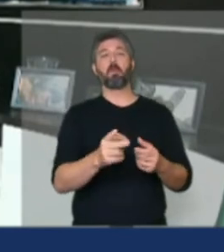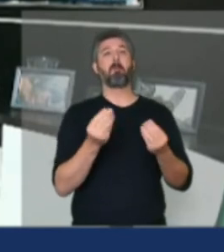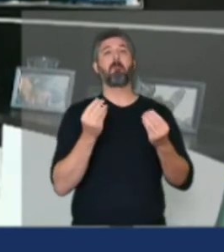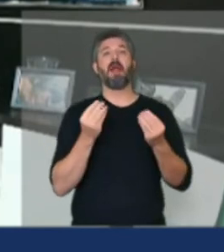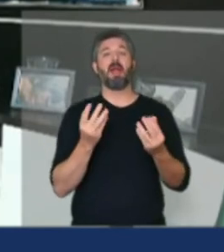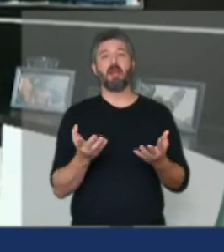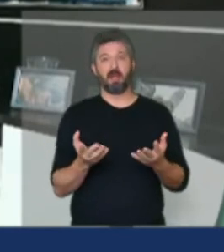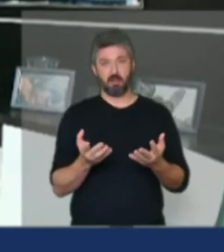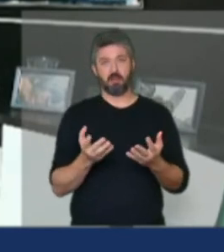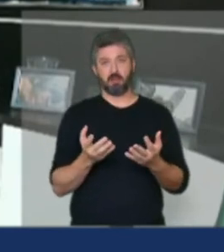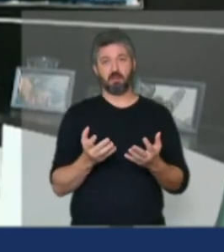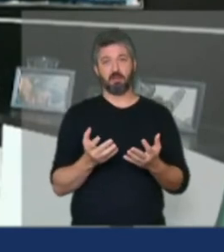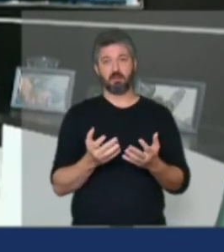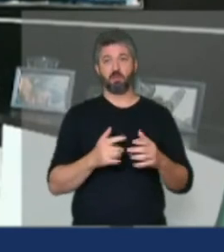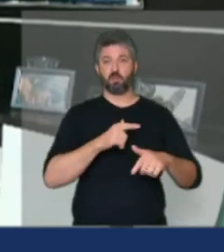SUA ATUAÇÃO E QUE PORTANTO